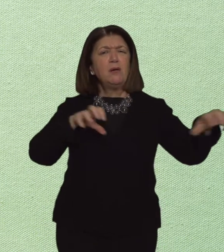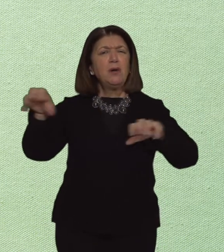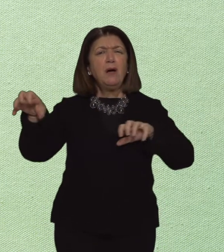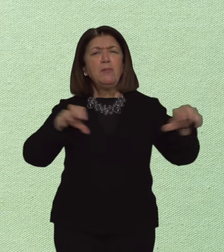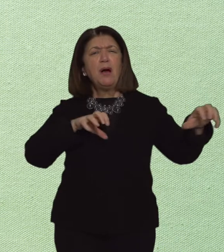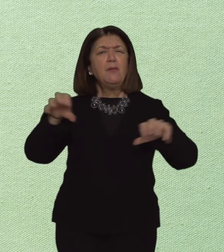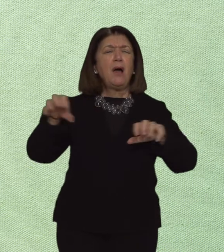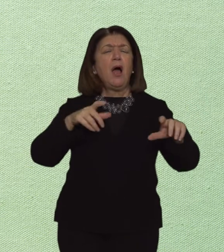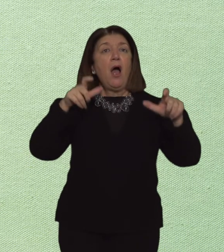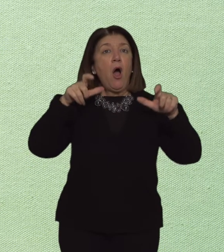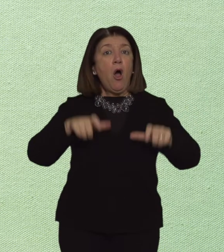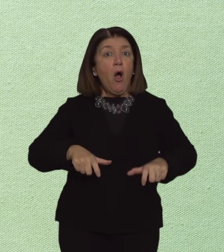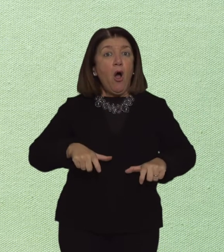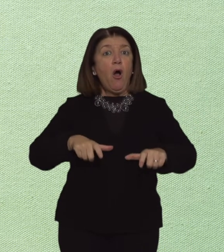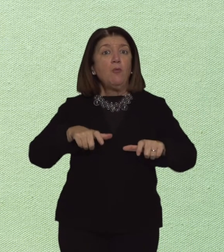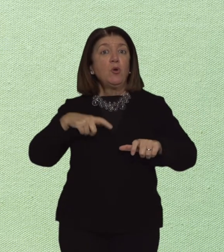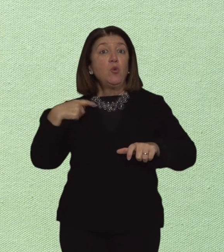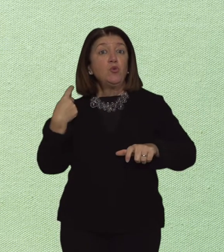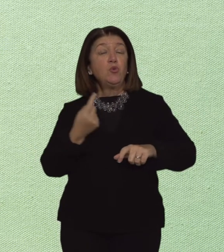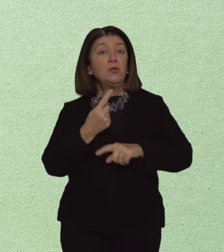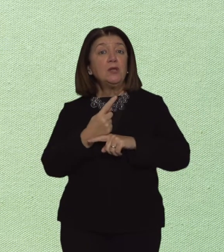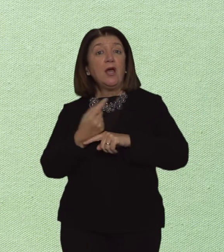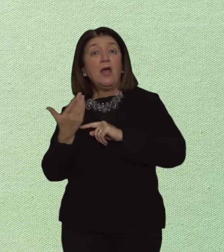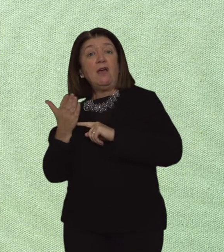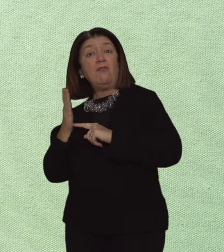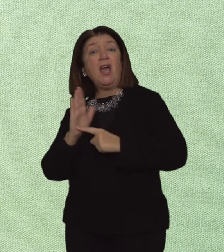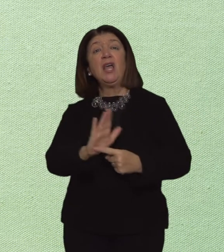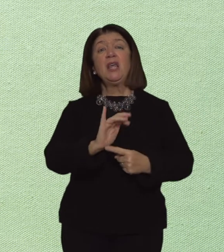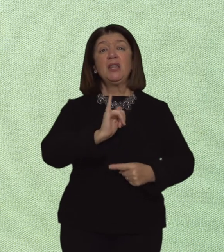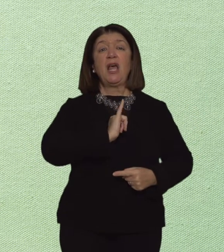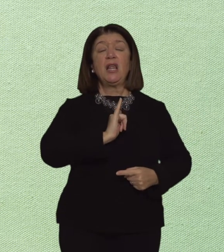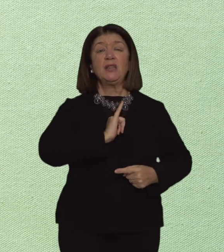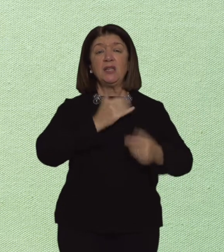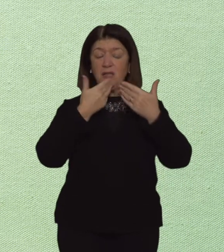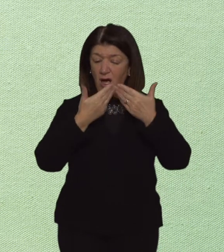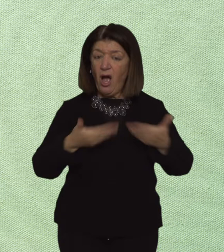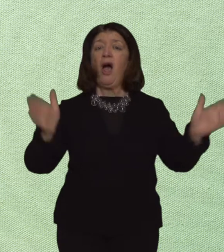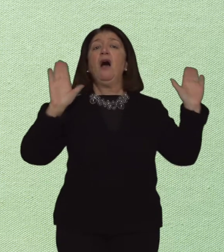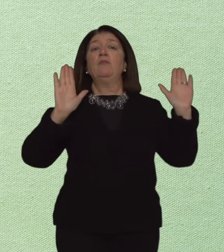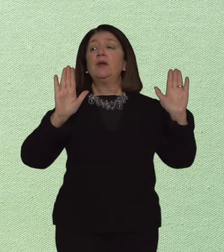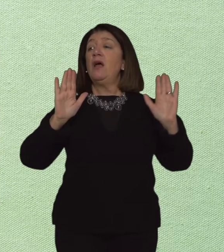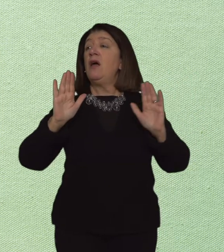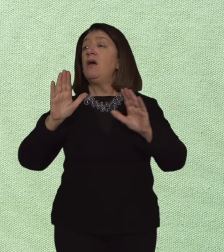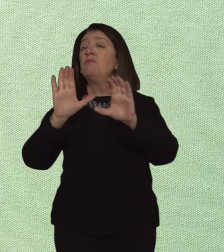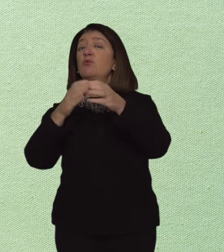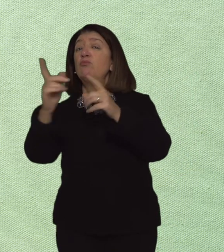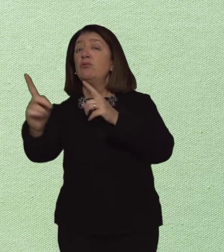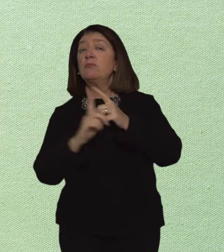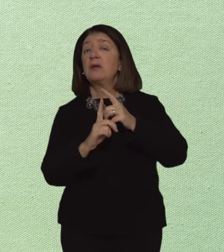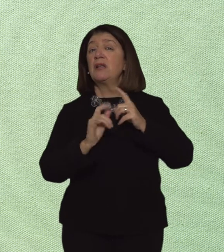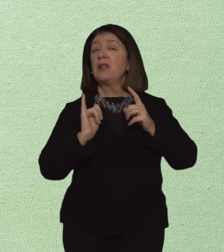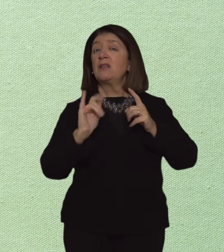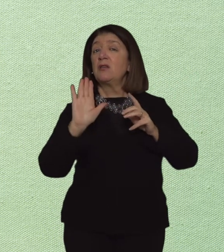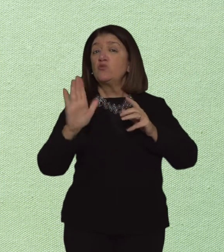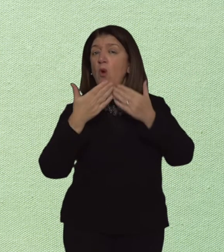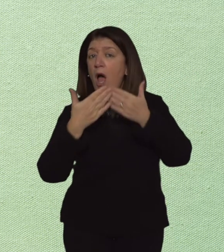mettere da parte le proprie identità al fine della convivenza, oppure bisognava mettere le identità